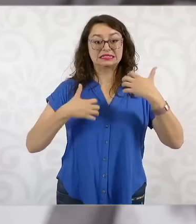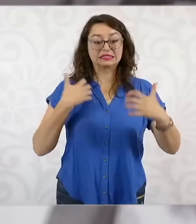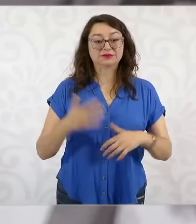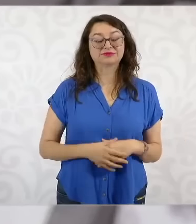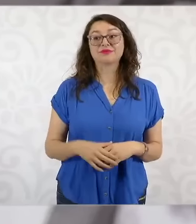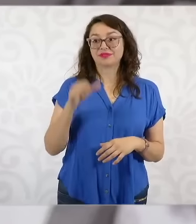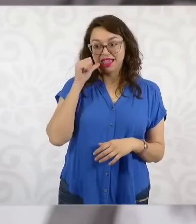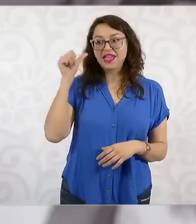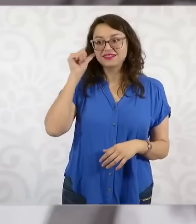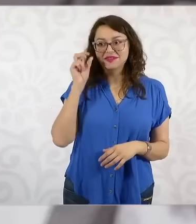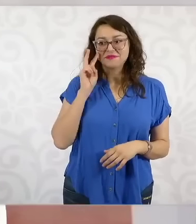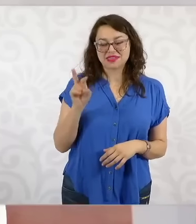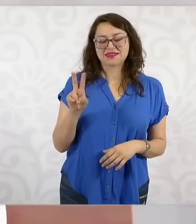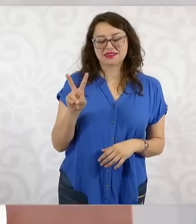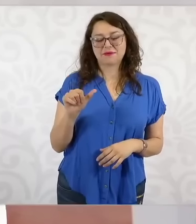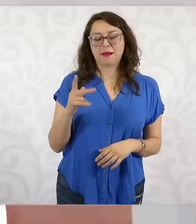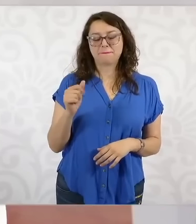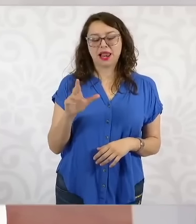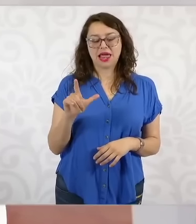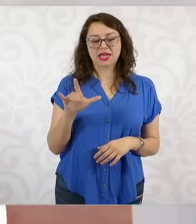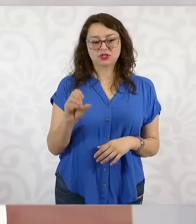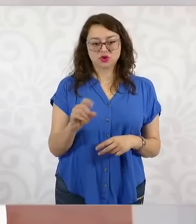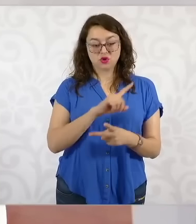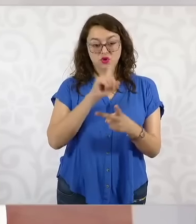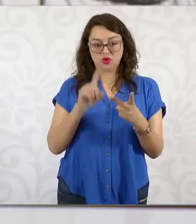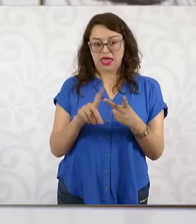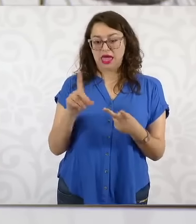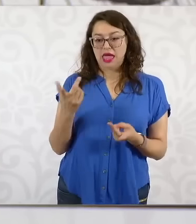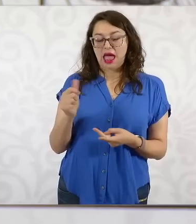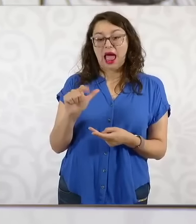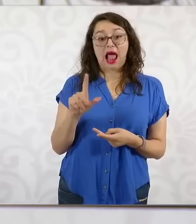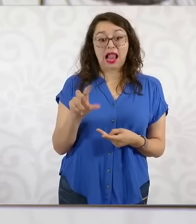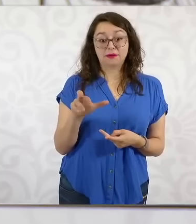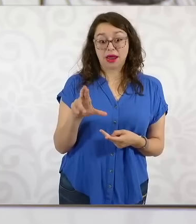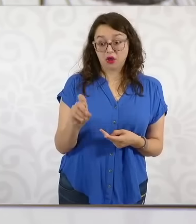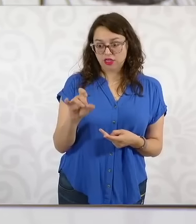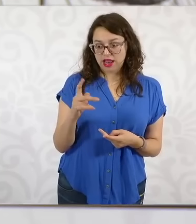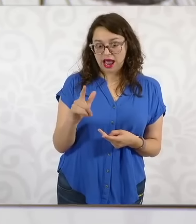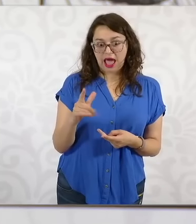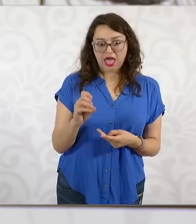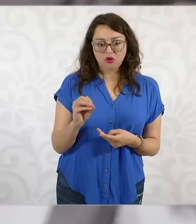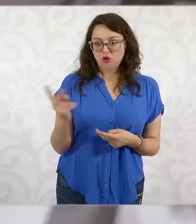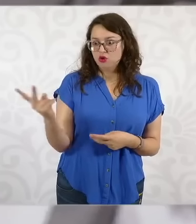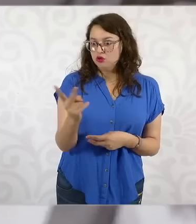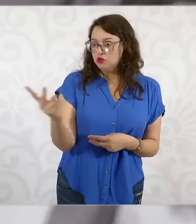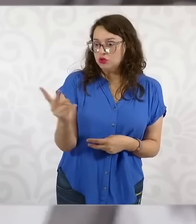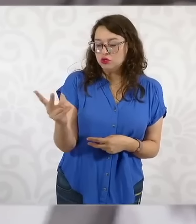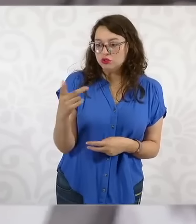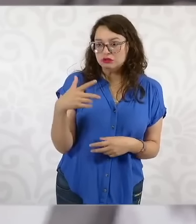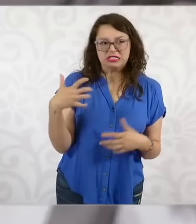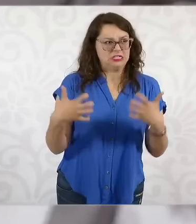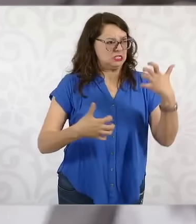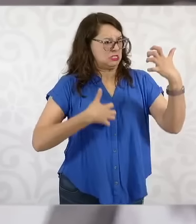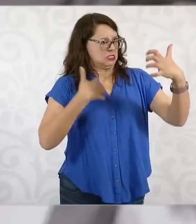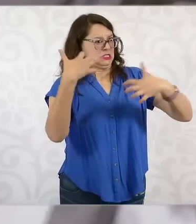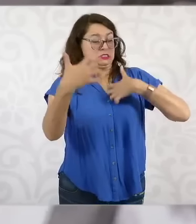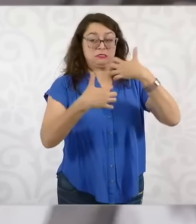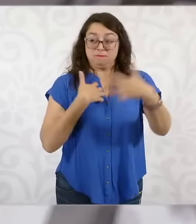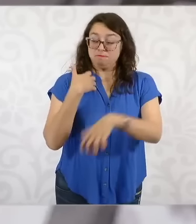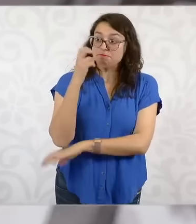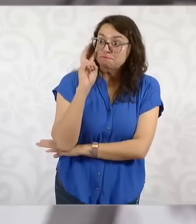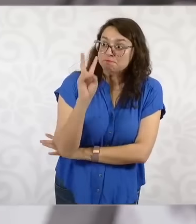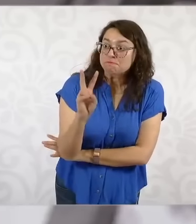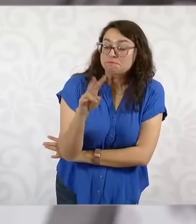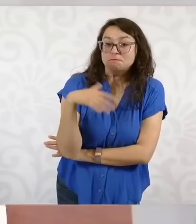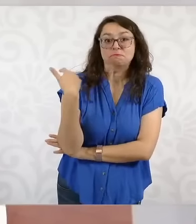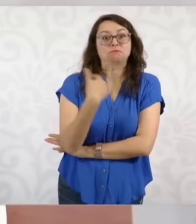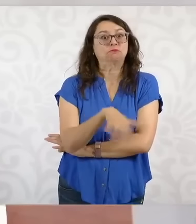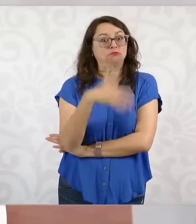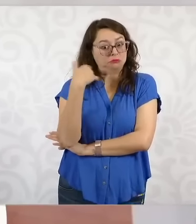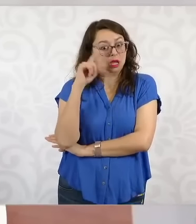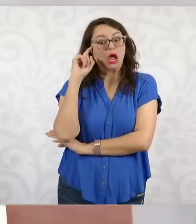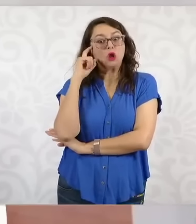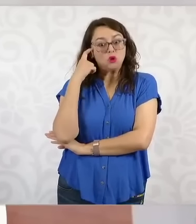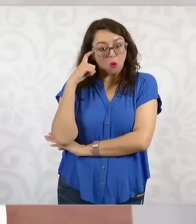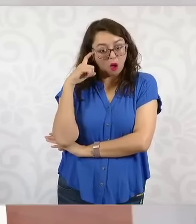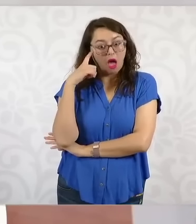con Álvaro Delgado, ¿no? Si está bien enojado, la verdad. Pero fíjense este personaje, o sea,